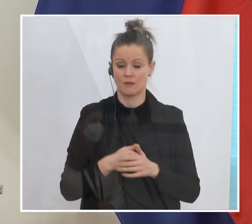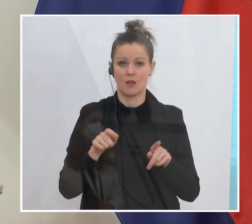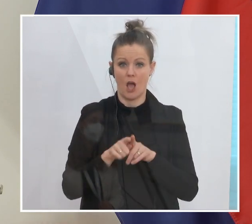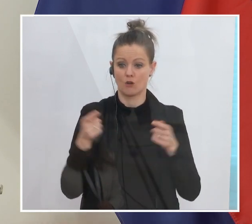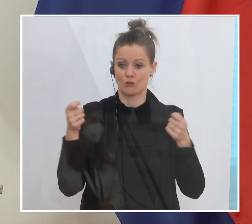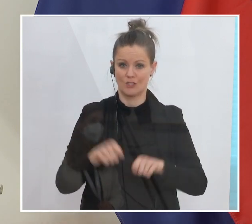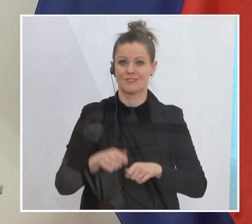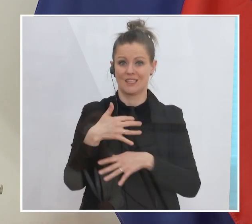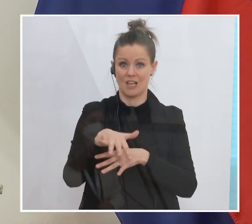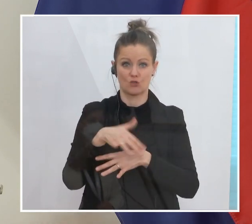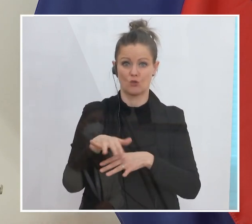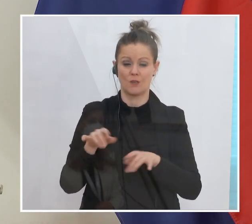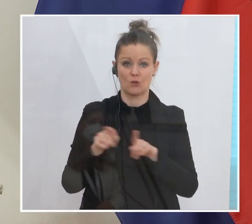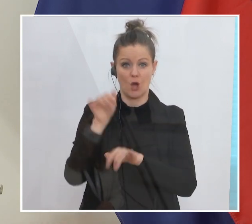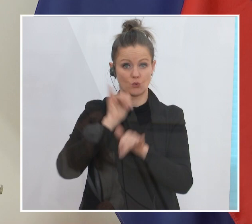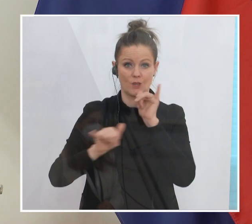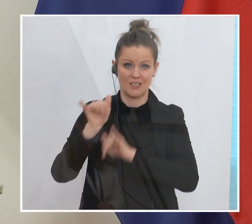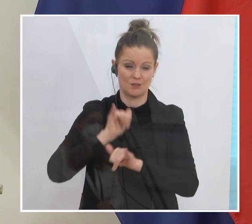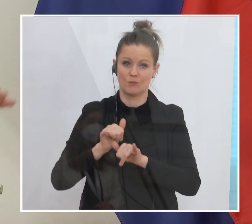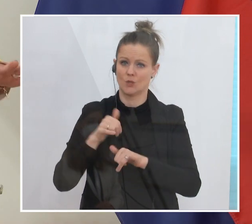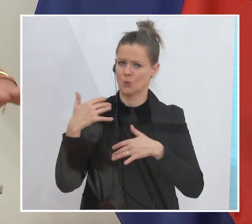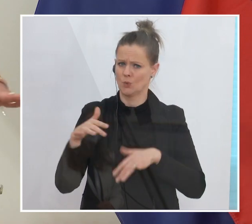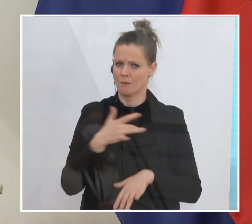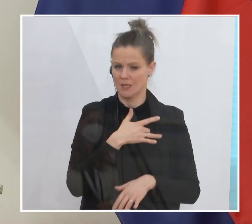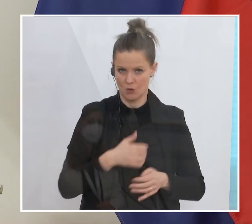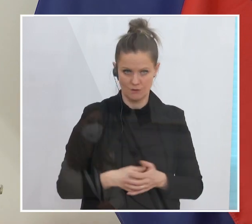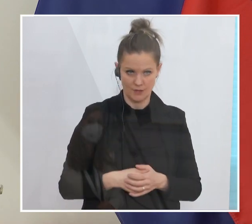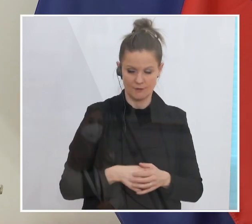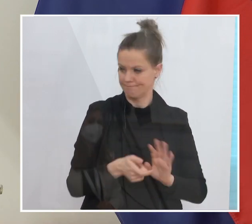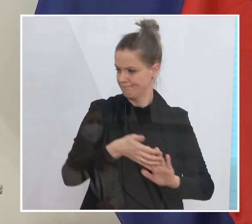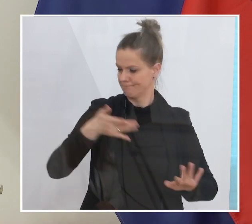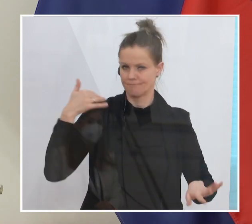der Gastronomie und des Tourismus in Österreich. Wir haben in den letzten Wochen auch hier einen